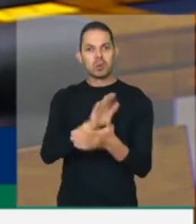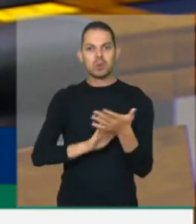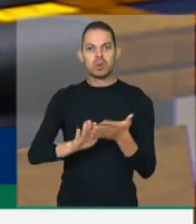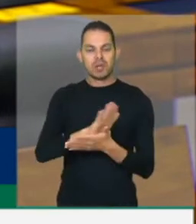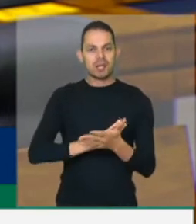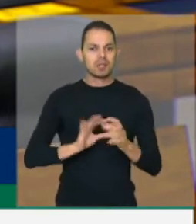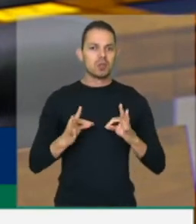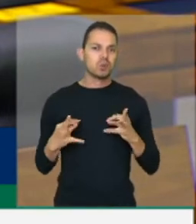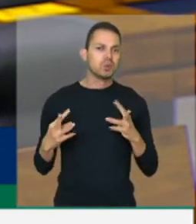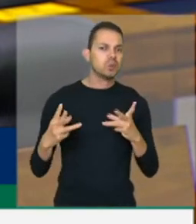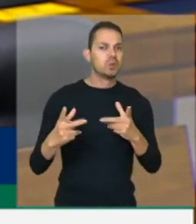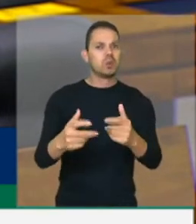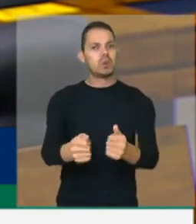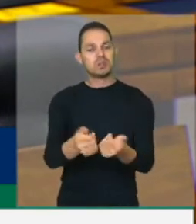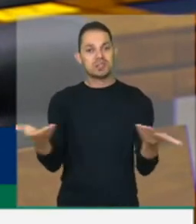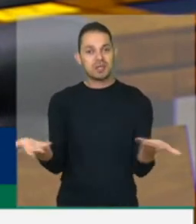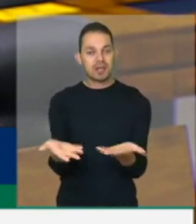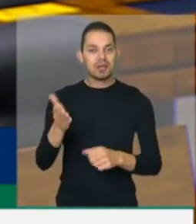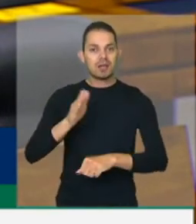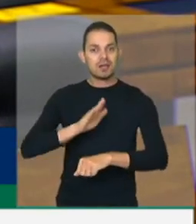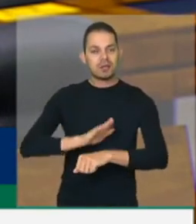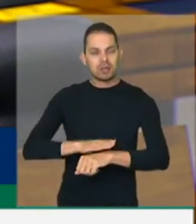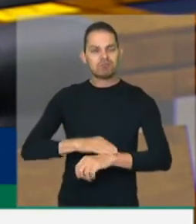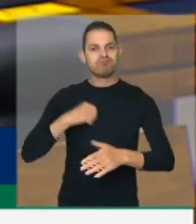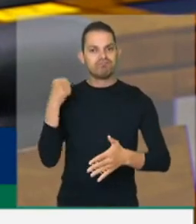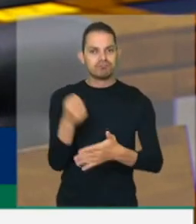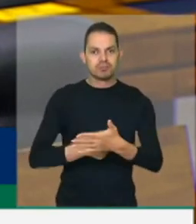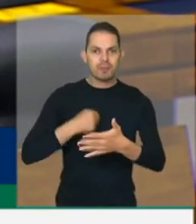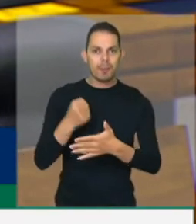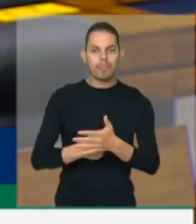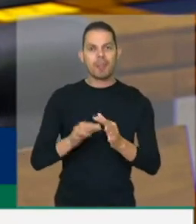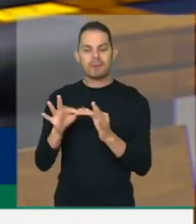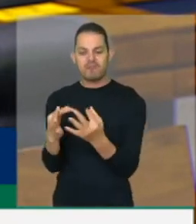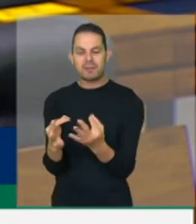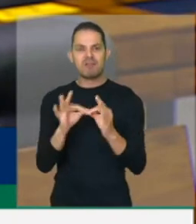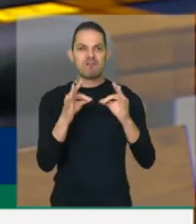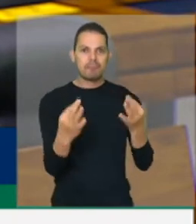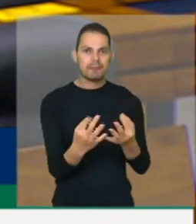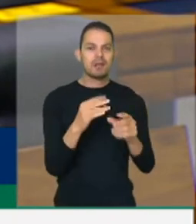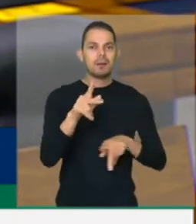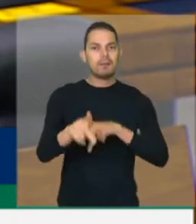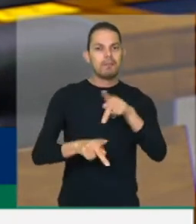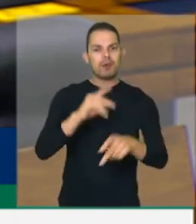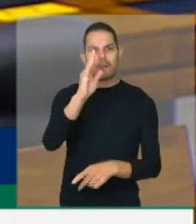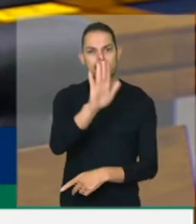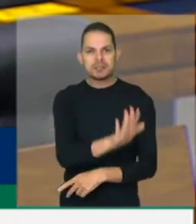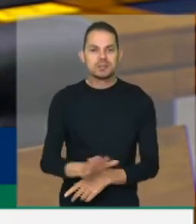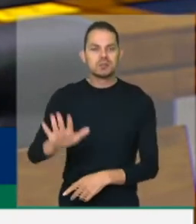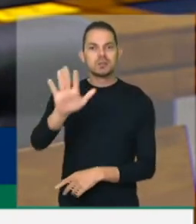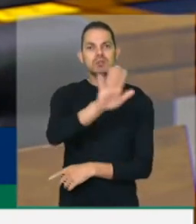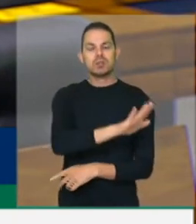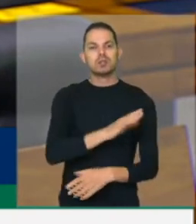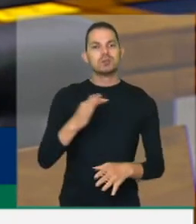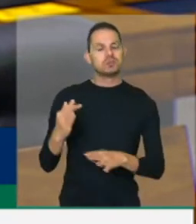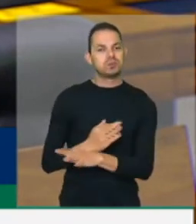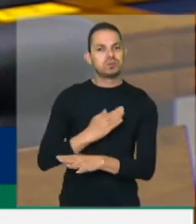COM TODOS QUE VÊM NESTE MOMENTO LUTANDO PARA QUE ESSAS FAMÍLIAS, PRA QUE O POVO BRASILEIRO POSSA PASSAR POR ESSE MOMENTO SEM O AGRAVAMENTO DA SAÚDE, SEM O AGRAVAMENTO